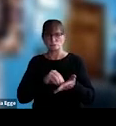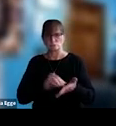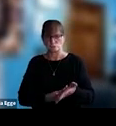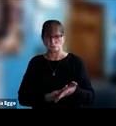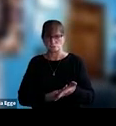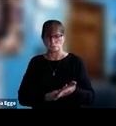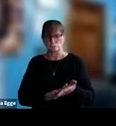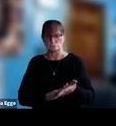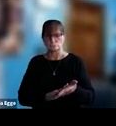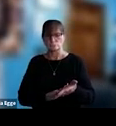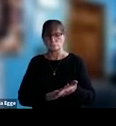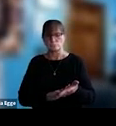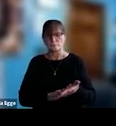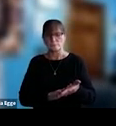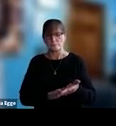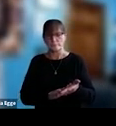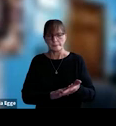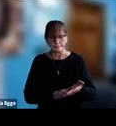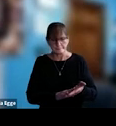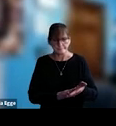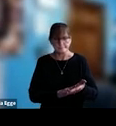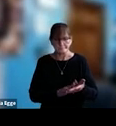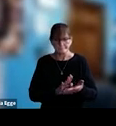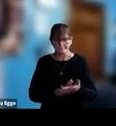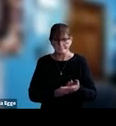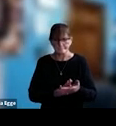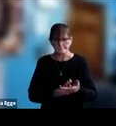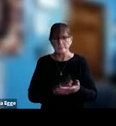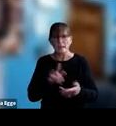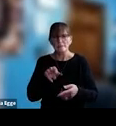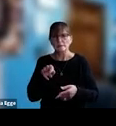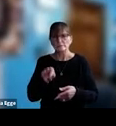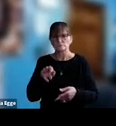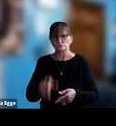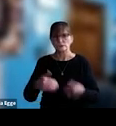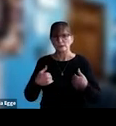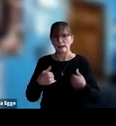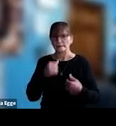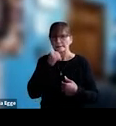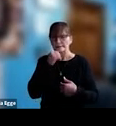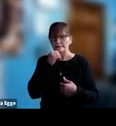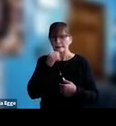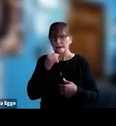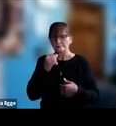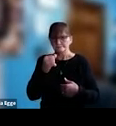que ella tiene un trastorno depresivo recurrente no especificado,